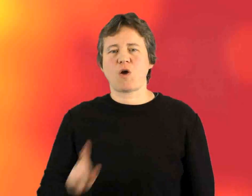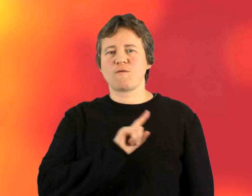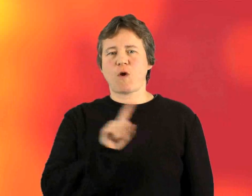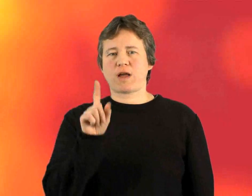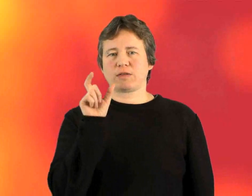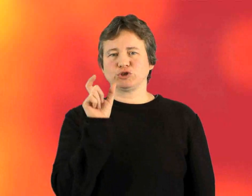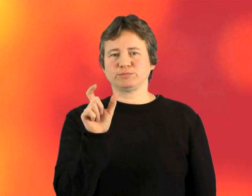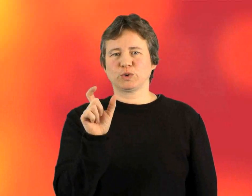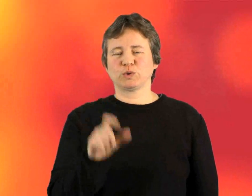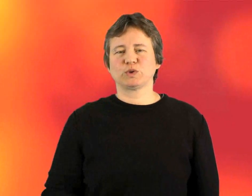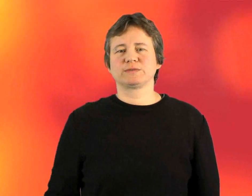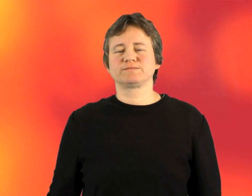Wochen-Spruch